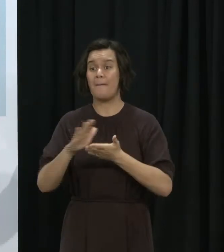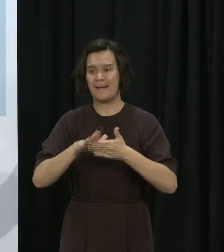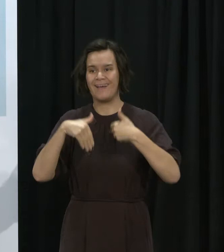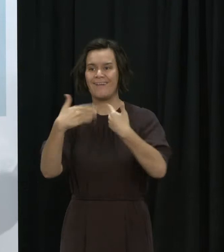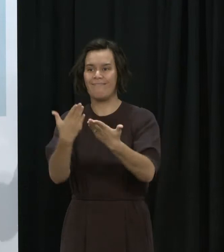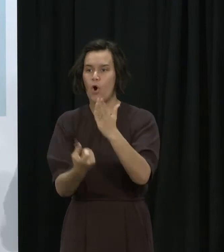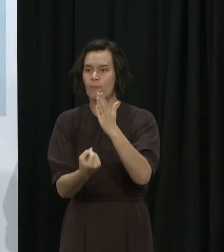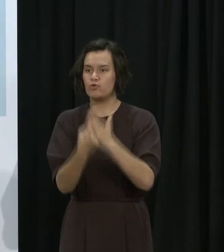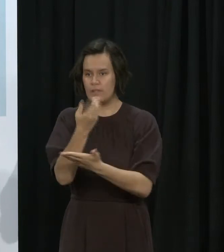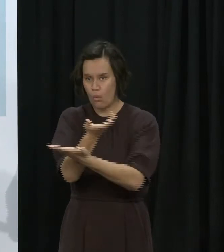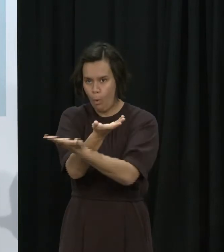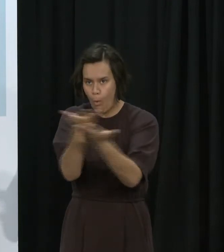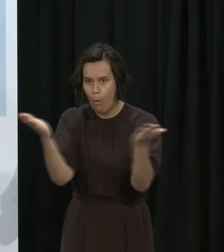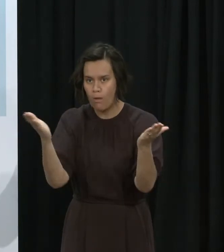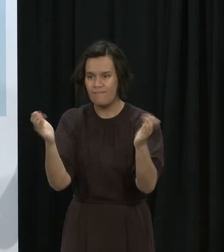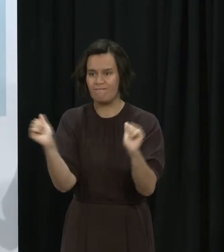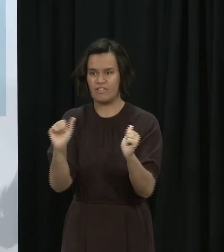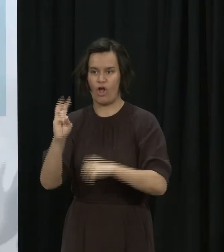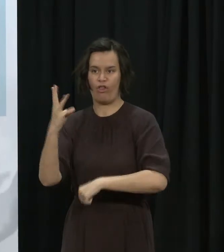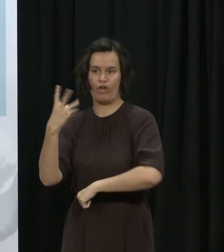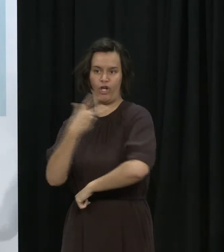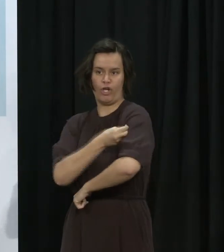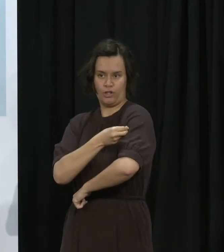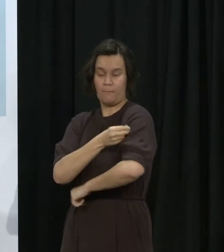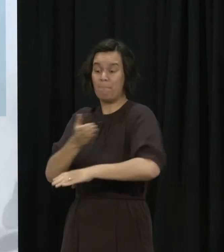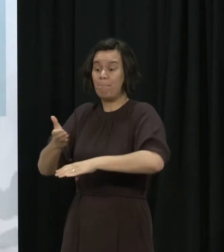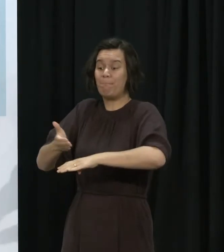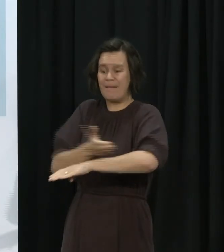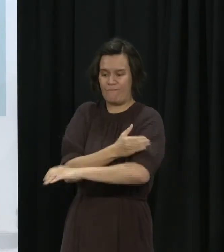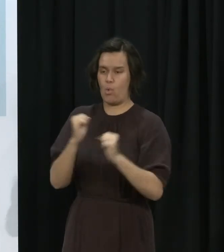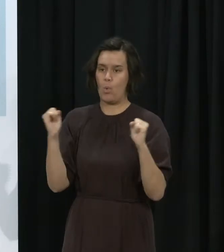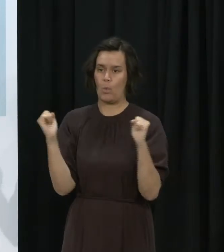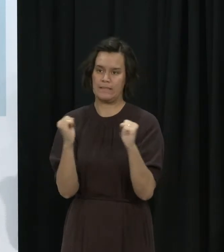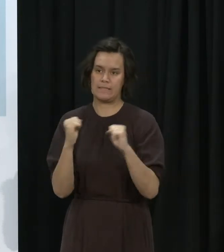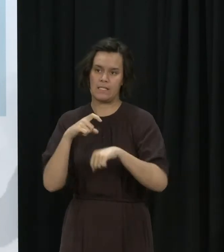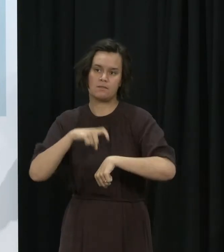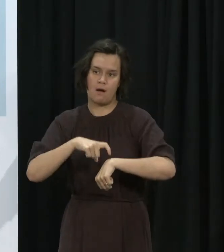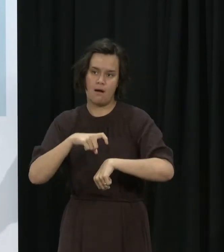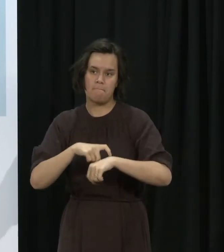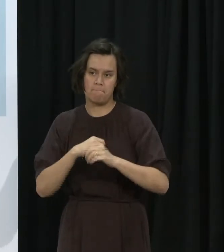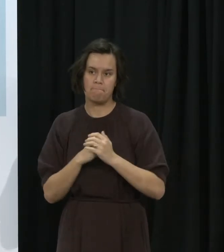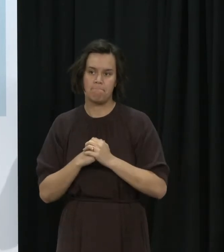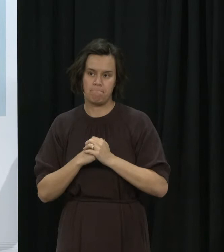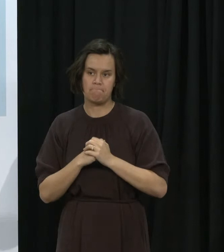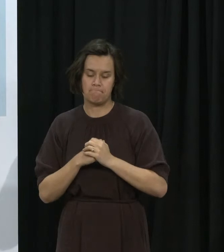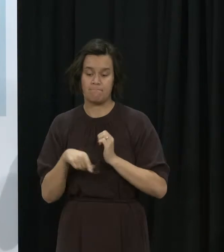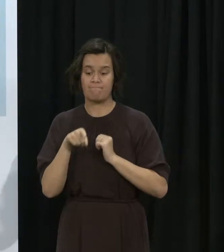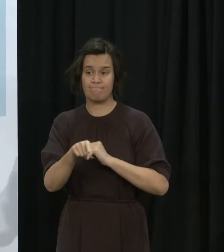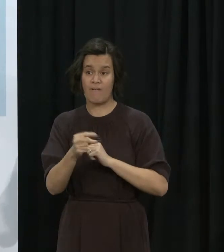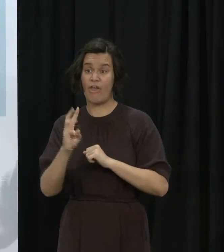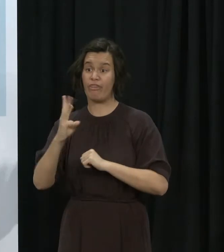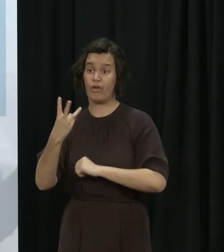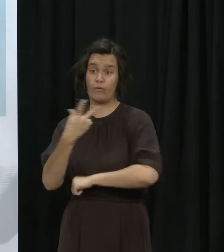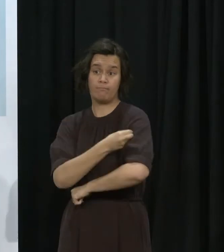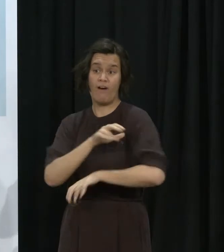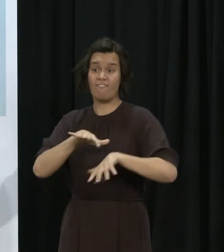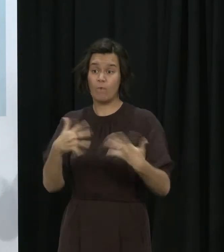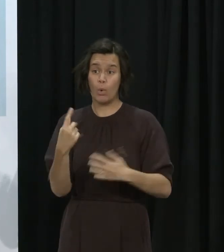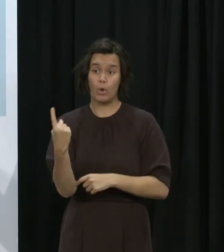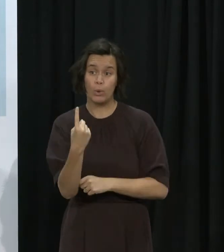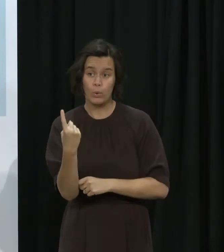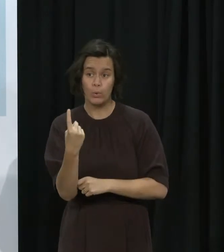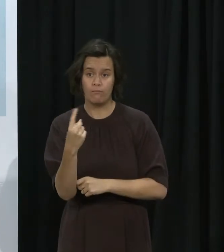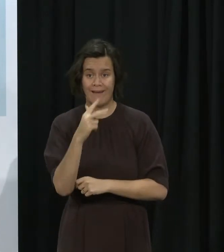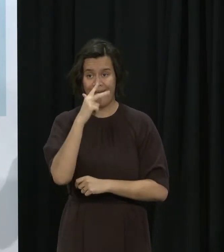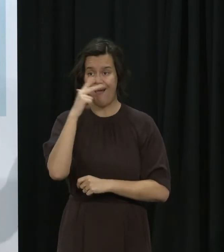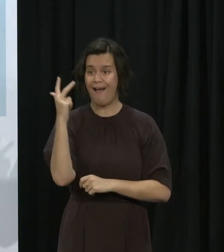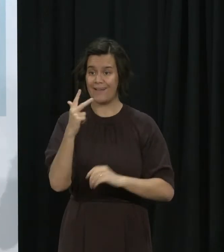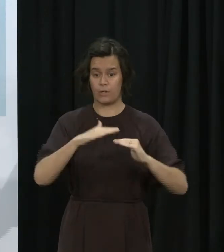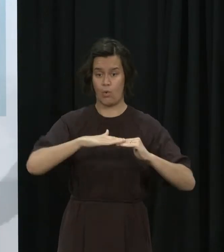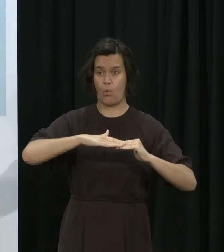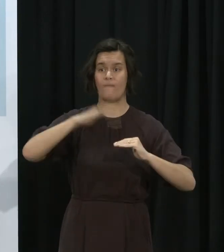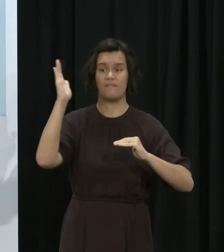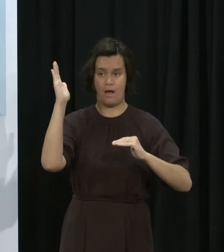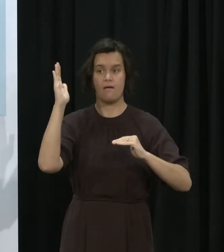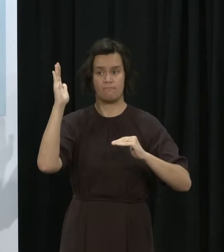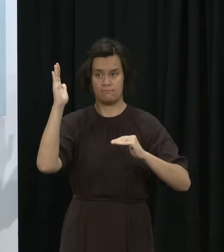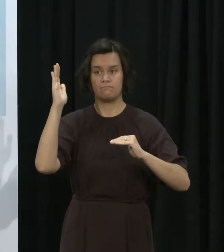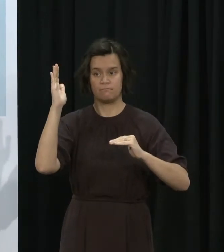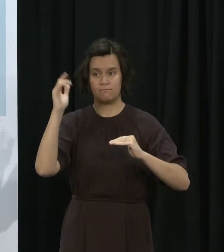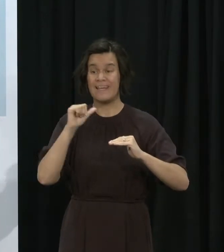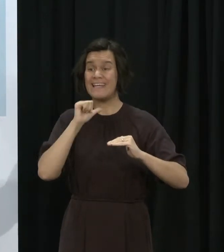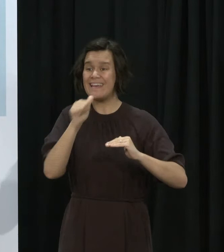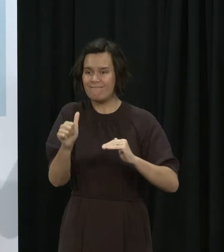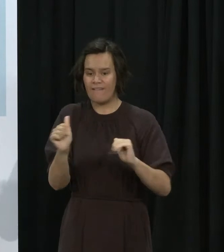i waenganui i te horopeta